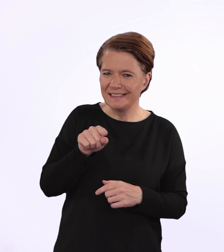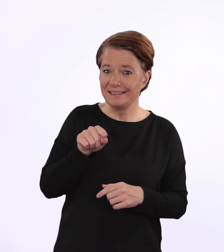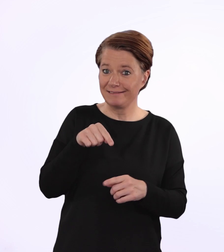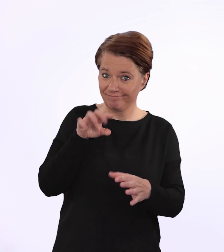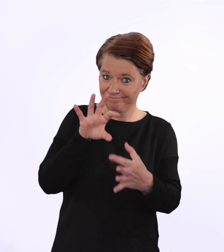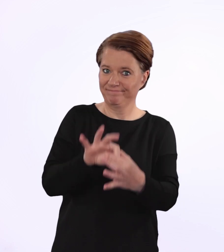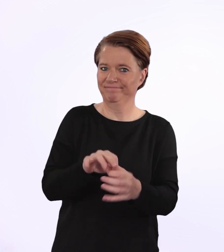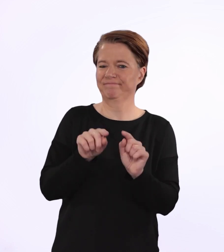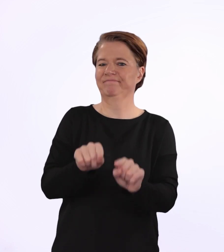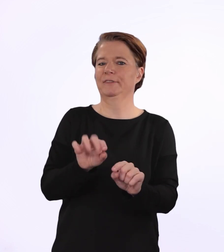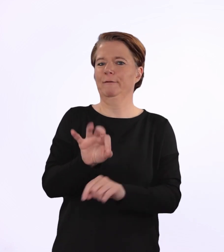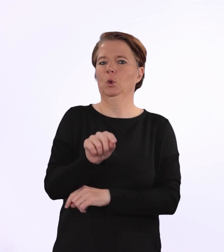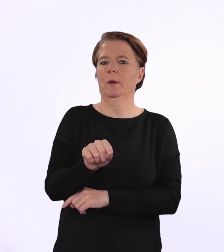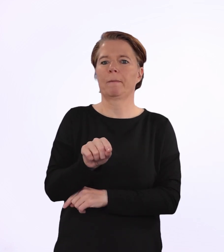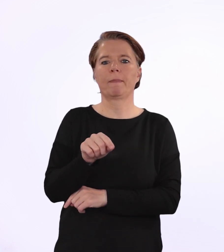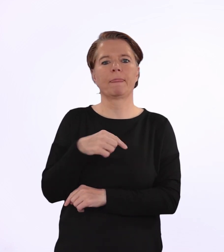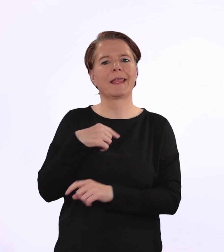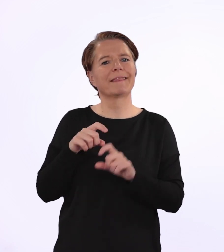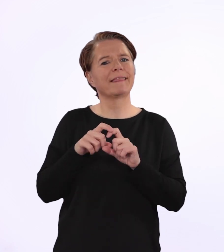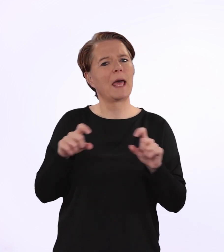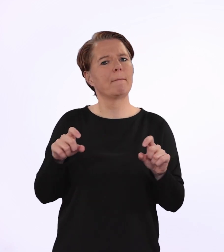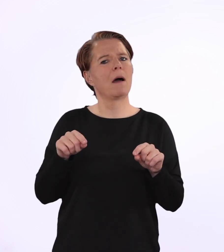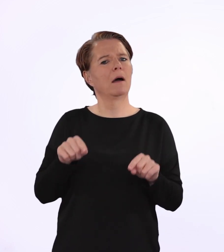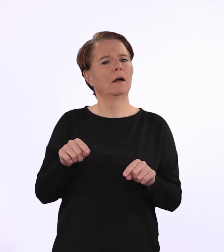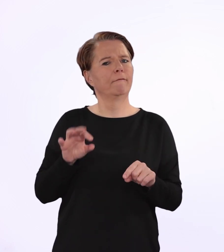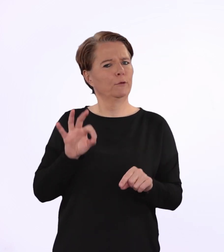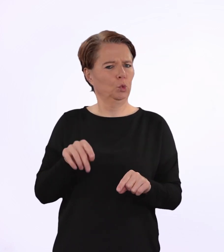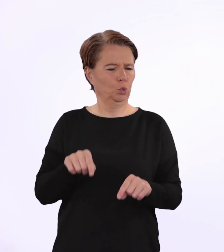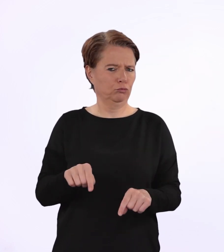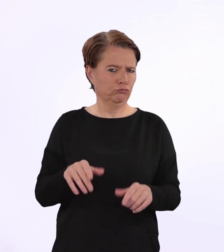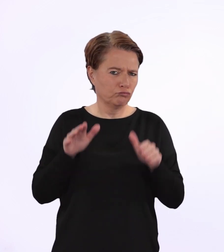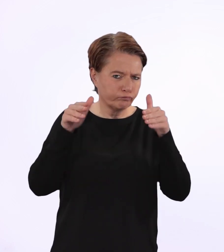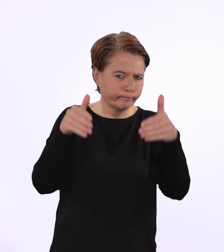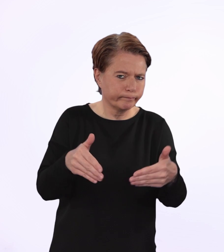Und für mich ist das Thema generell für die Produktion